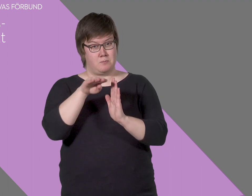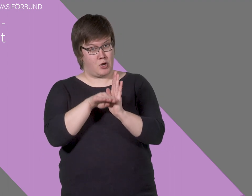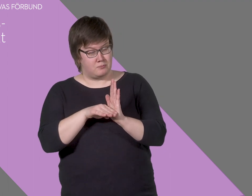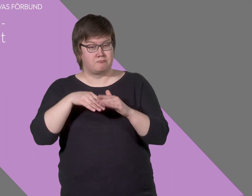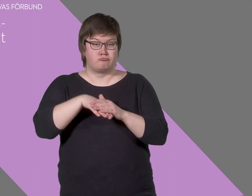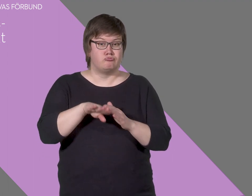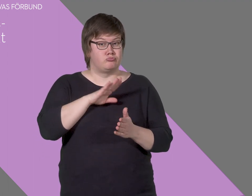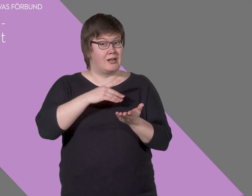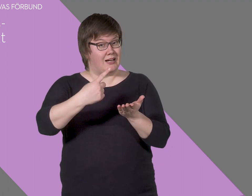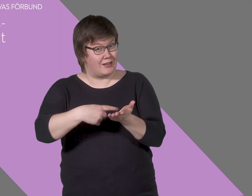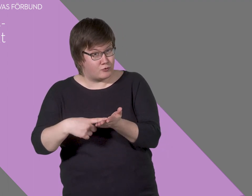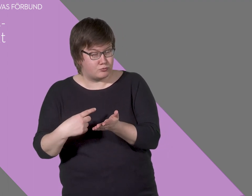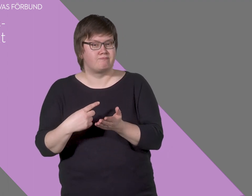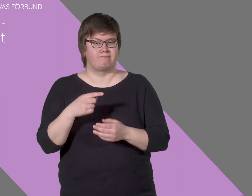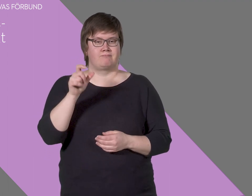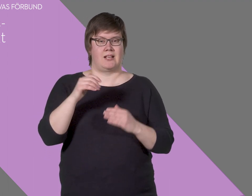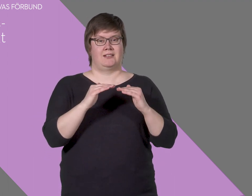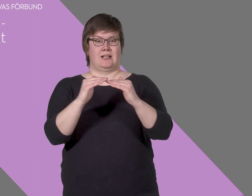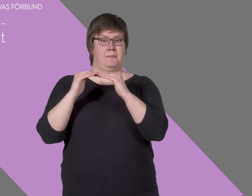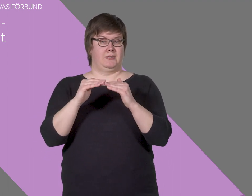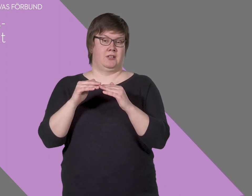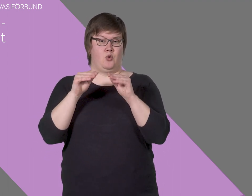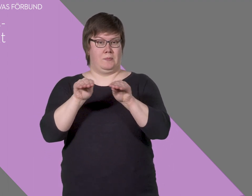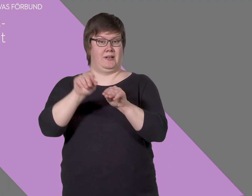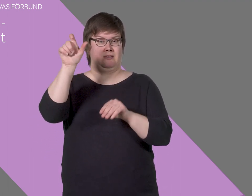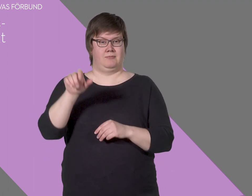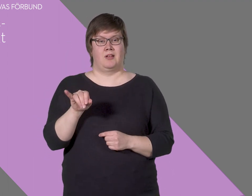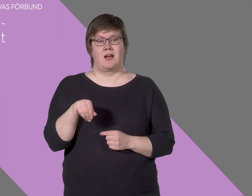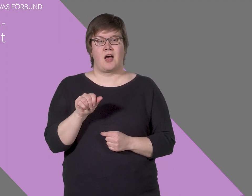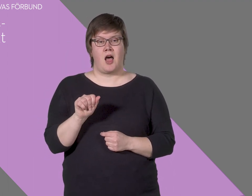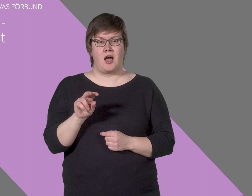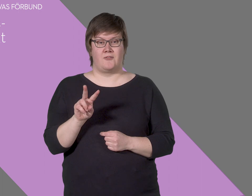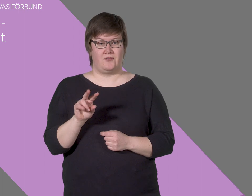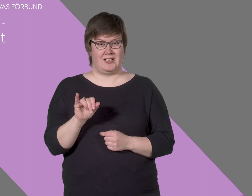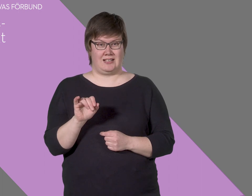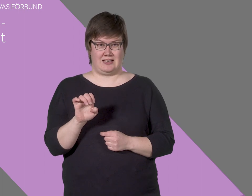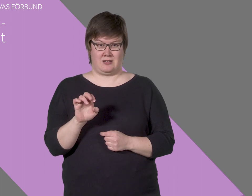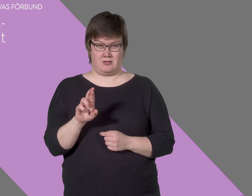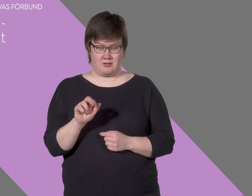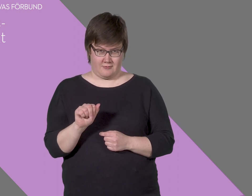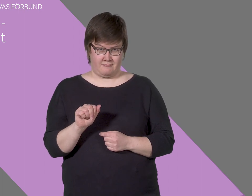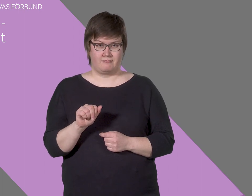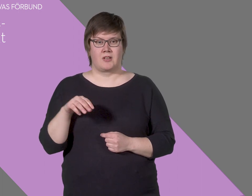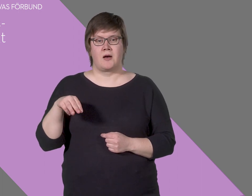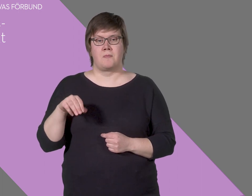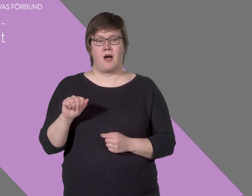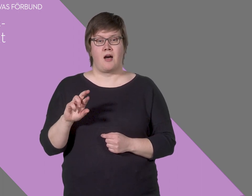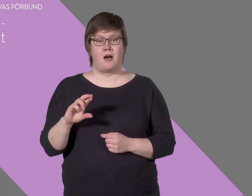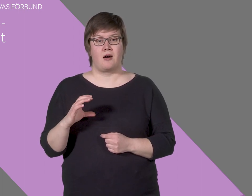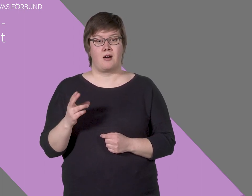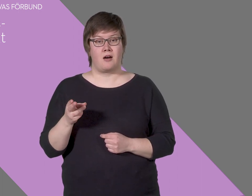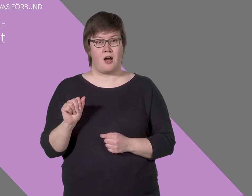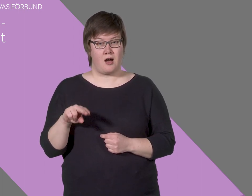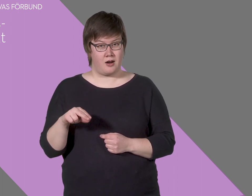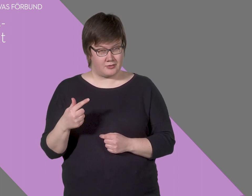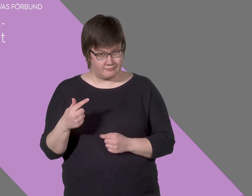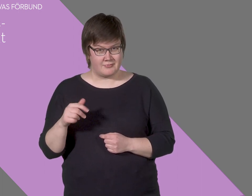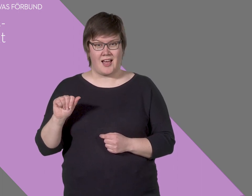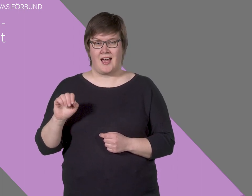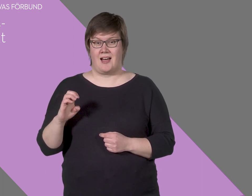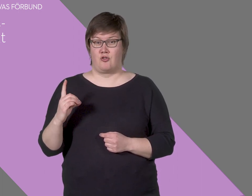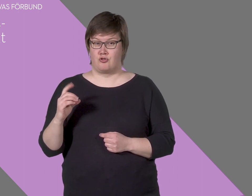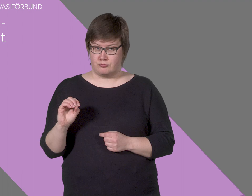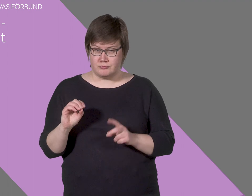Programmet innehåller intervjuer med jämlikhetsutbildaren Javiera Marchant Aedo -